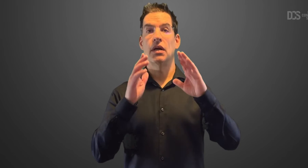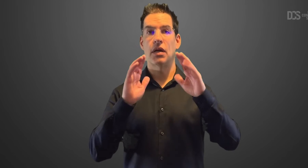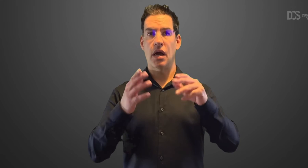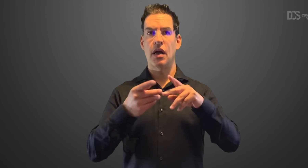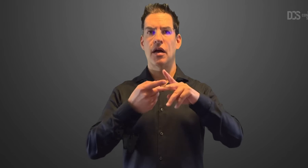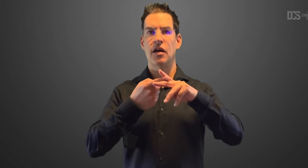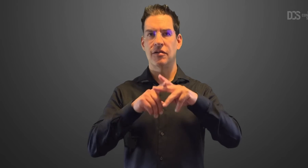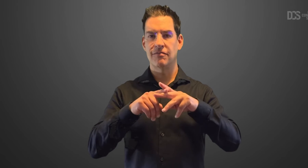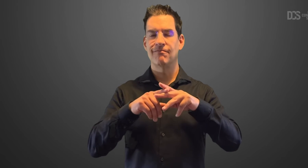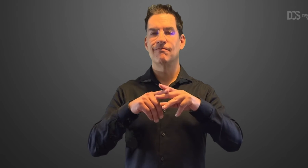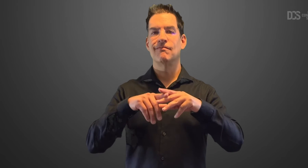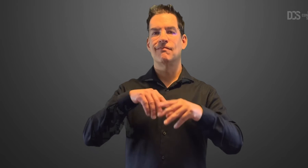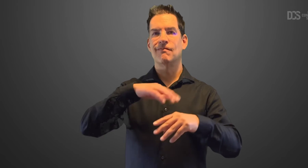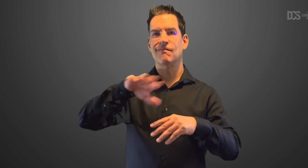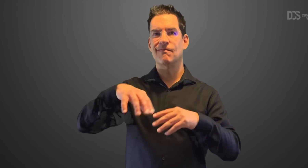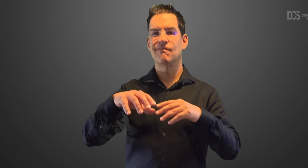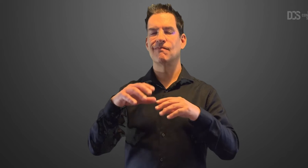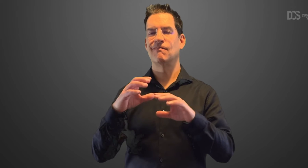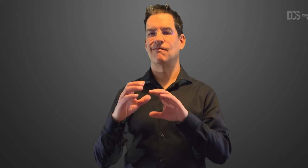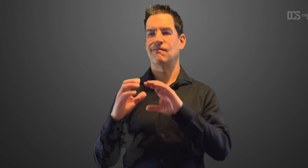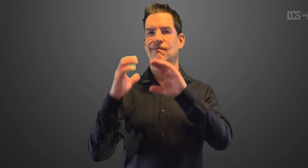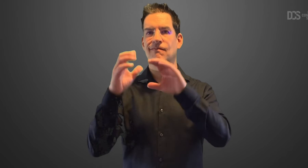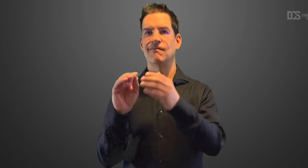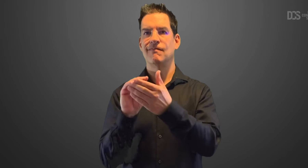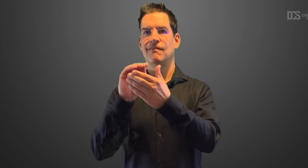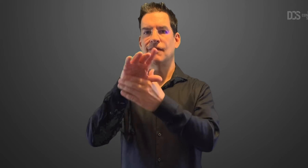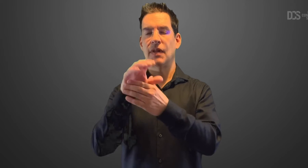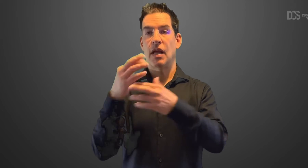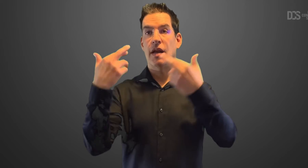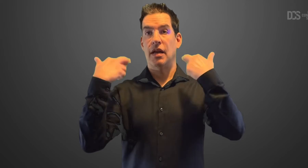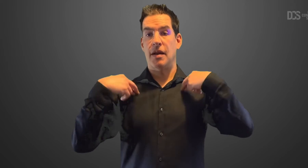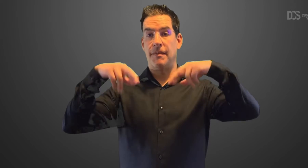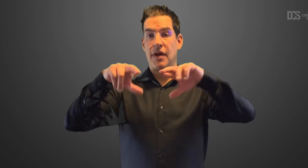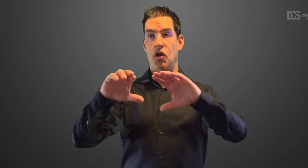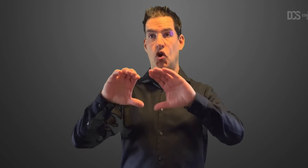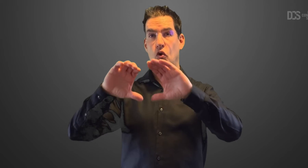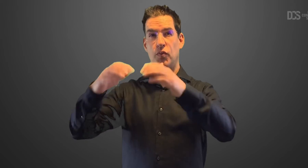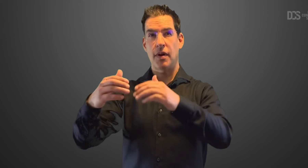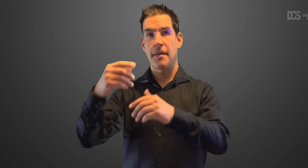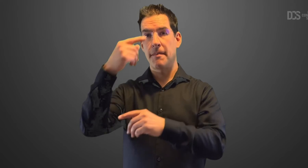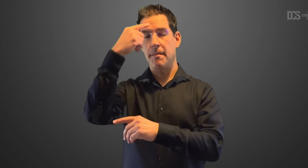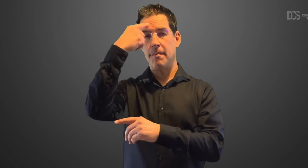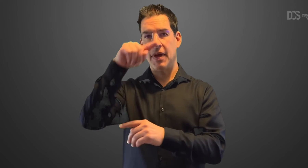Se está trabajando en el reclutamiento de representantes de la comunidad para el